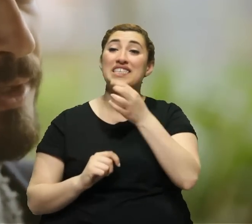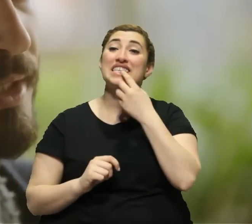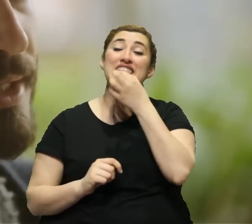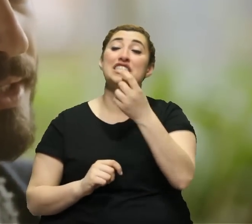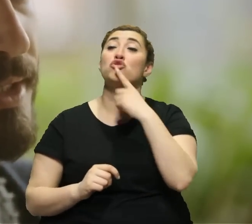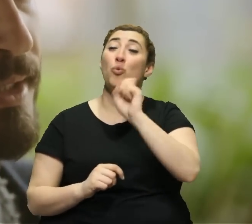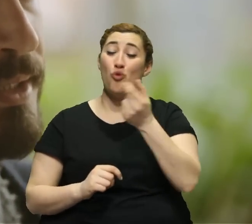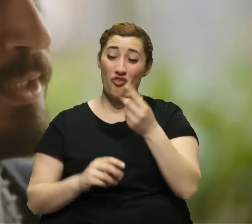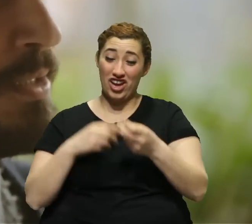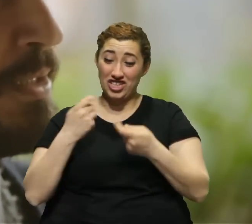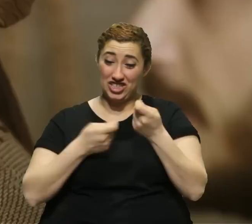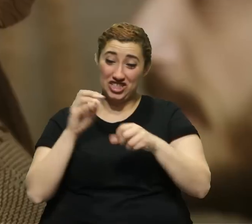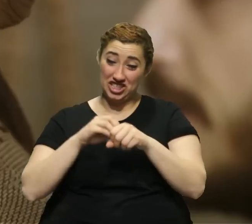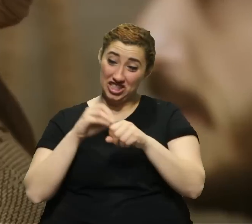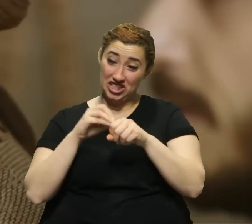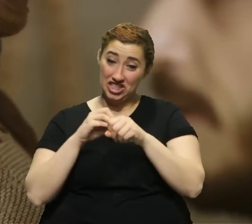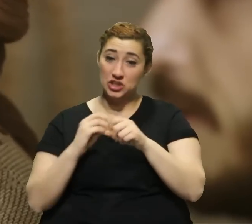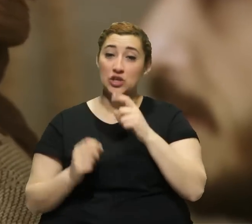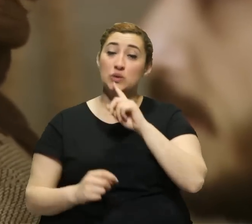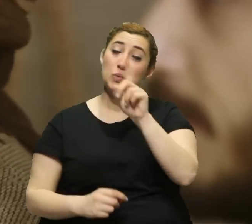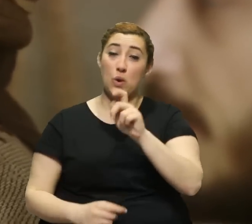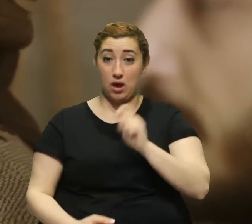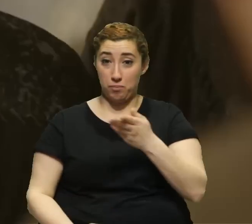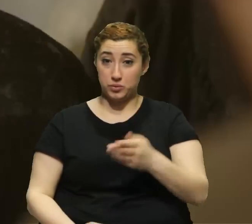...ufak işler için izin isteriz!